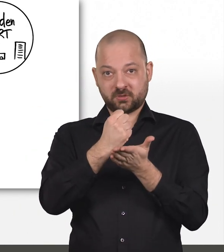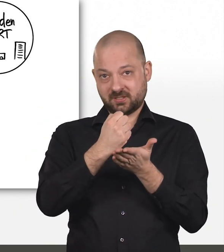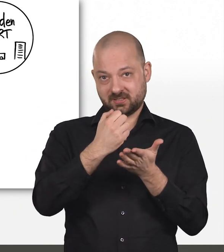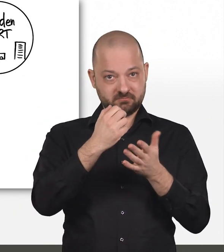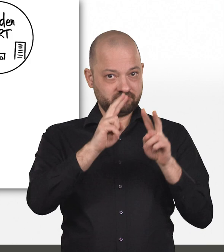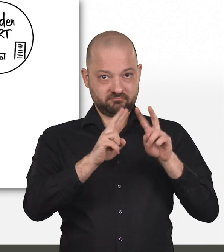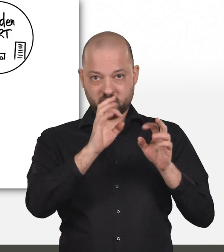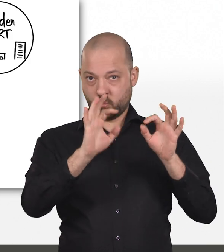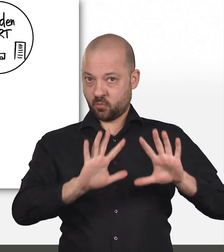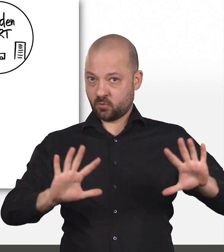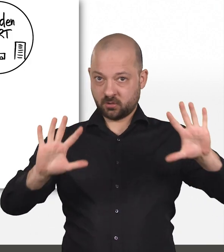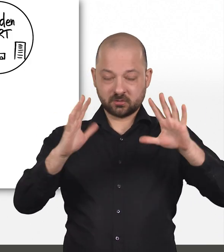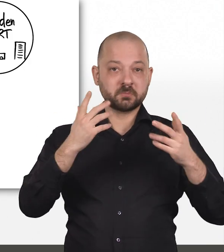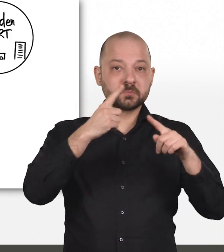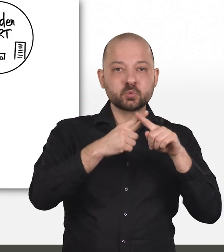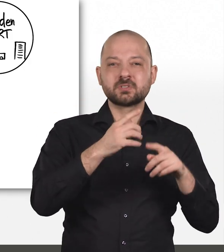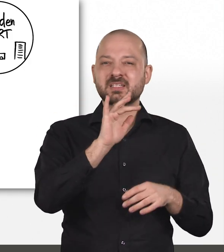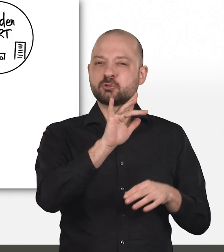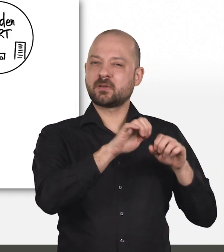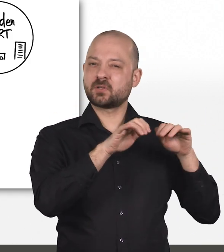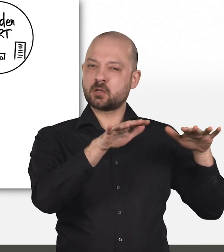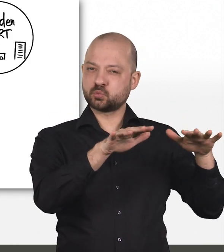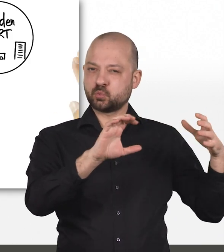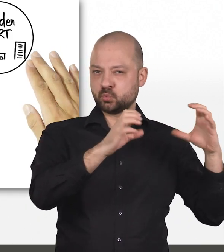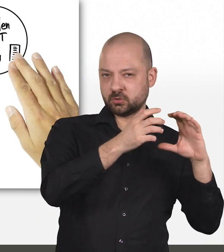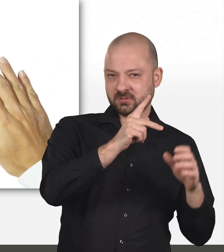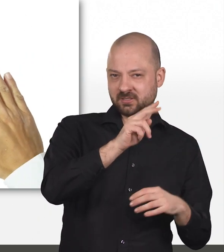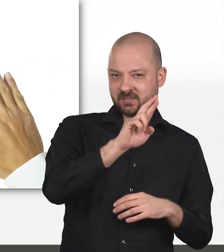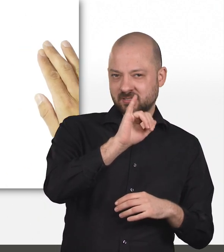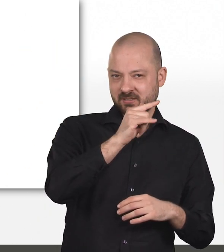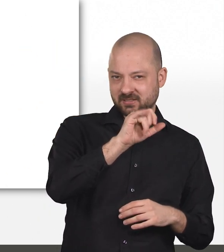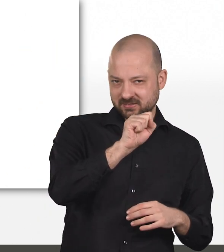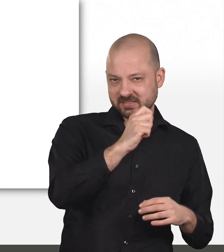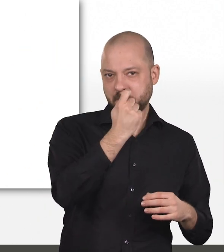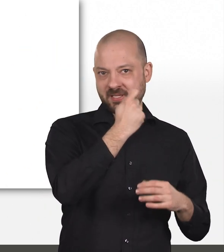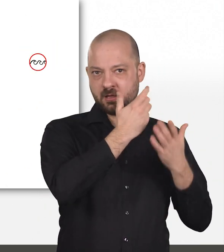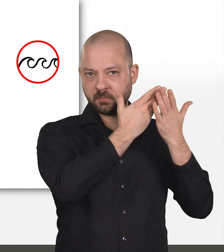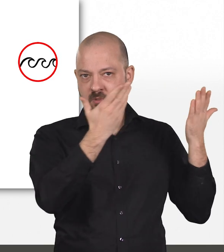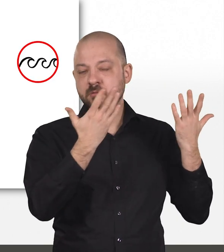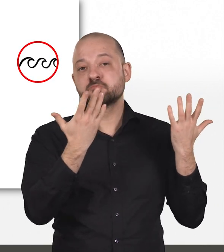sowie die Betreiber Kritischer Infrastrukturen, kurz: KRITIS. Ob Stromausfall oder Hochwasser: